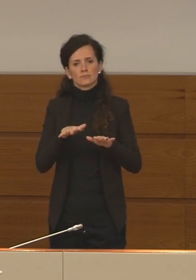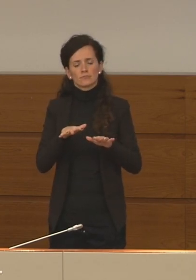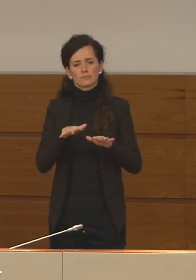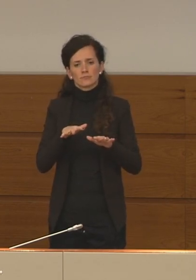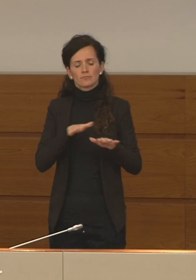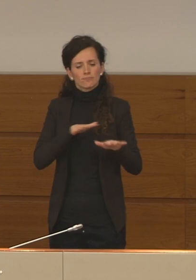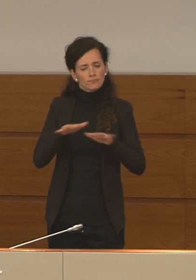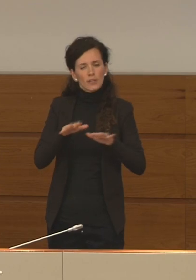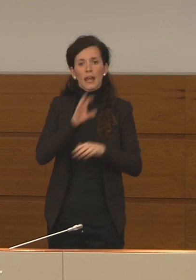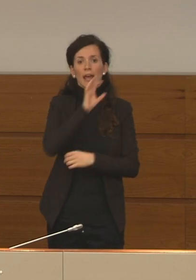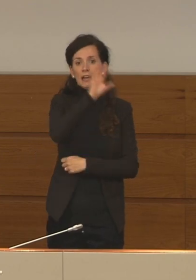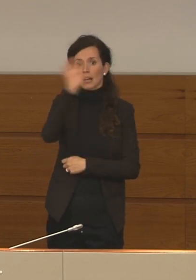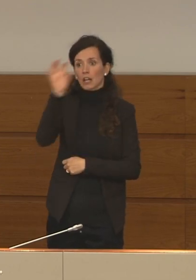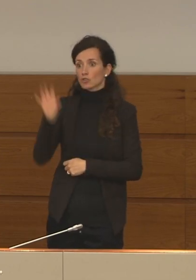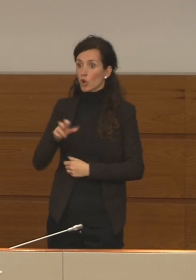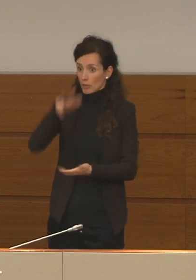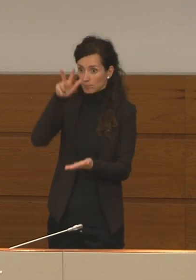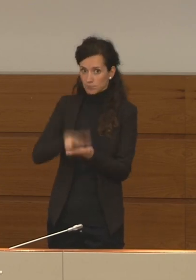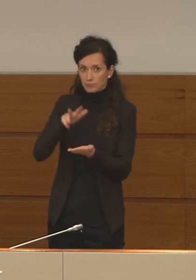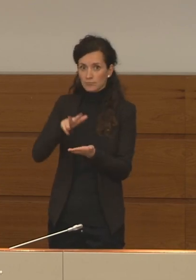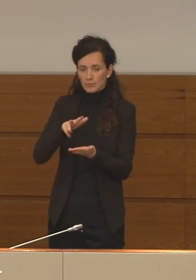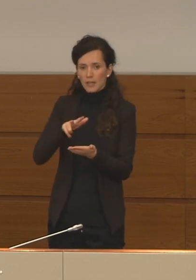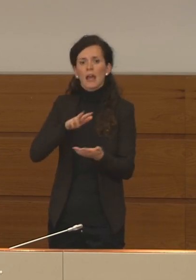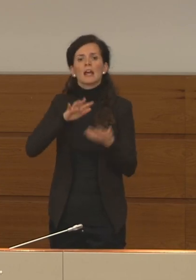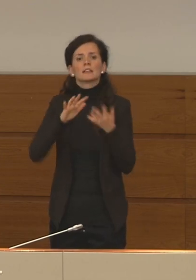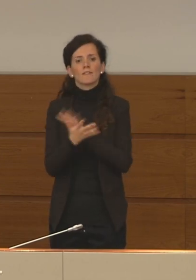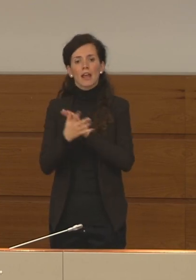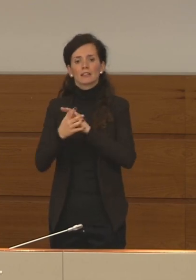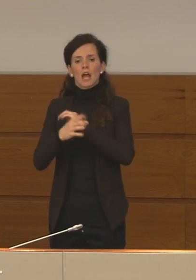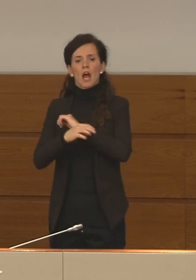delle regioni per poter rendere disponibile questo provvedimento